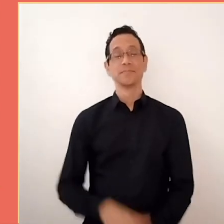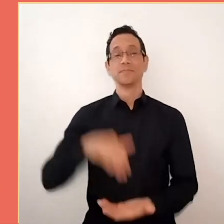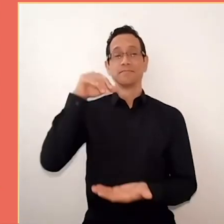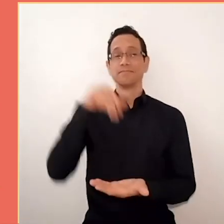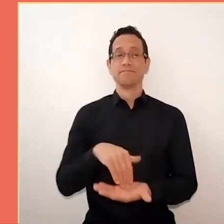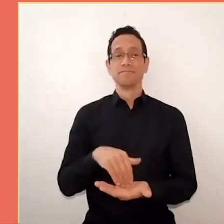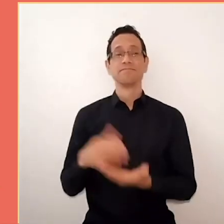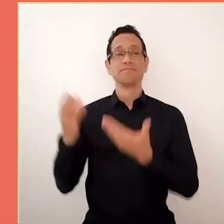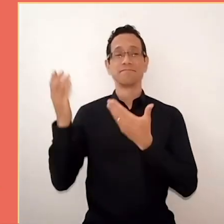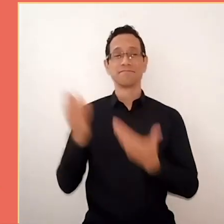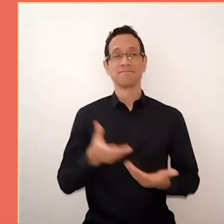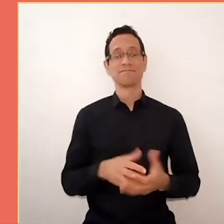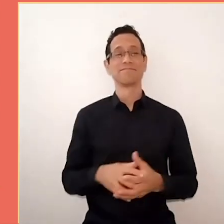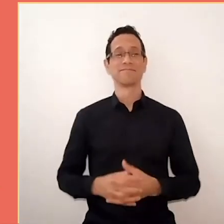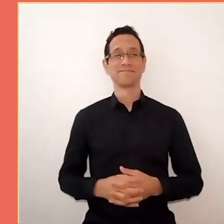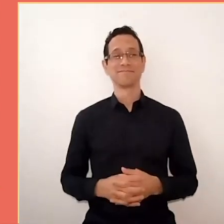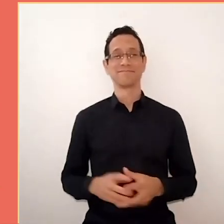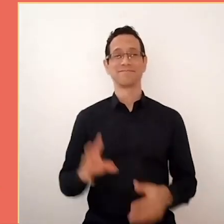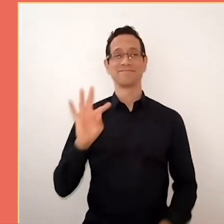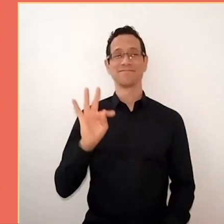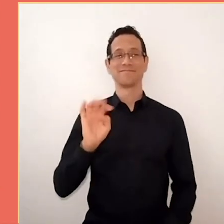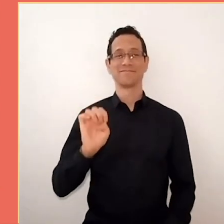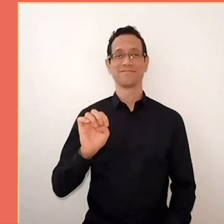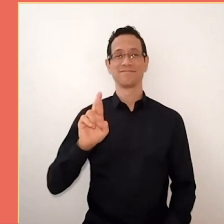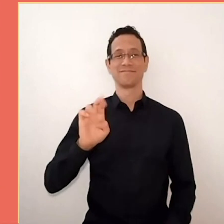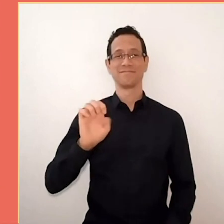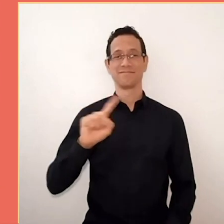a Tereza, queria chamar a Andreia,